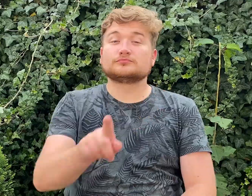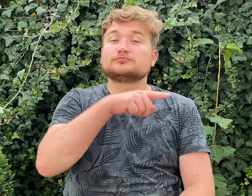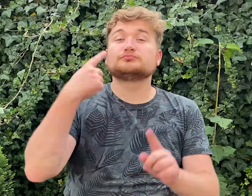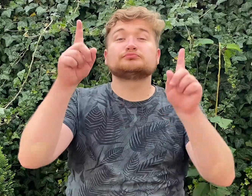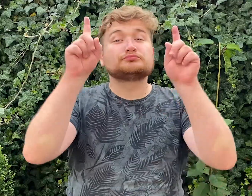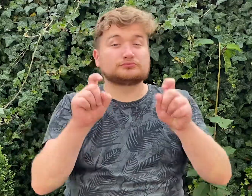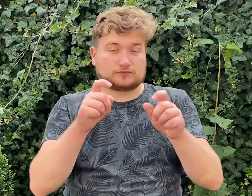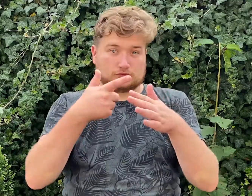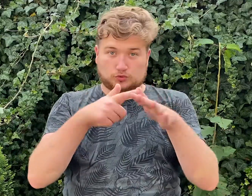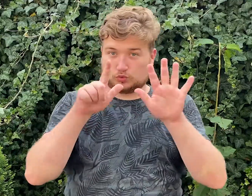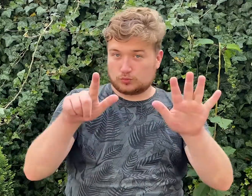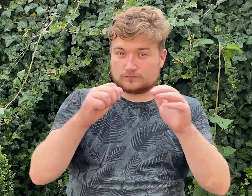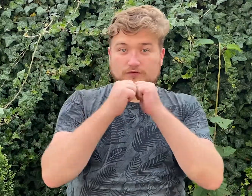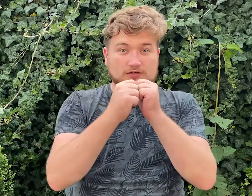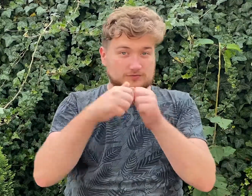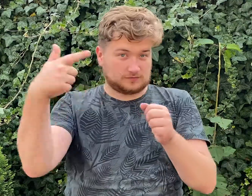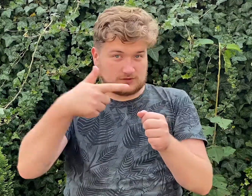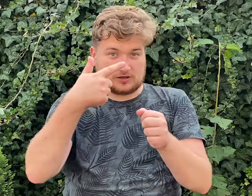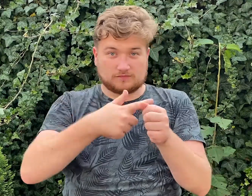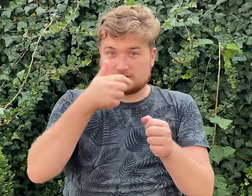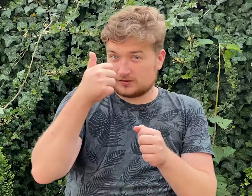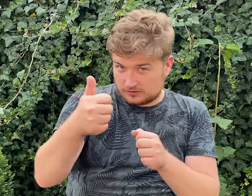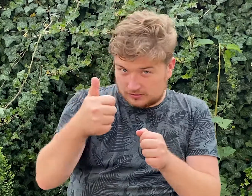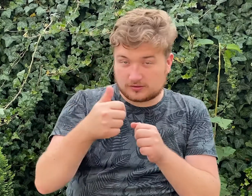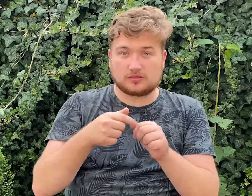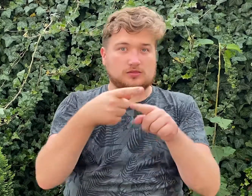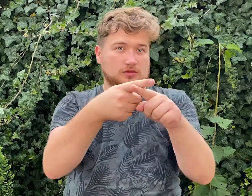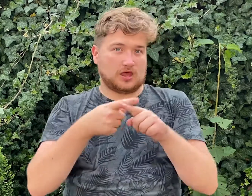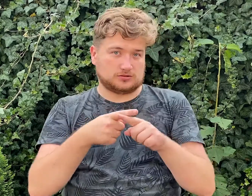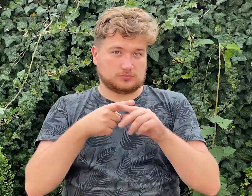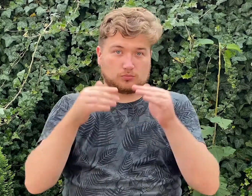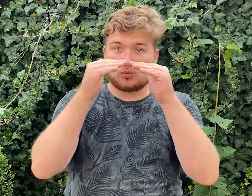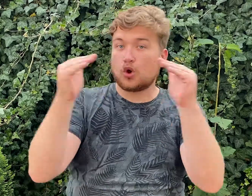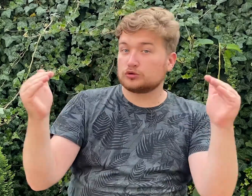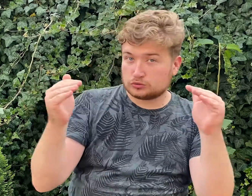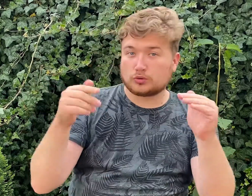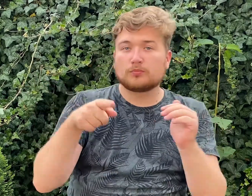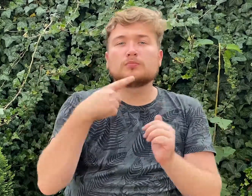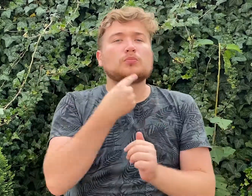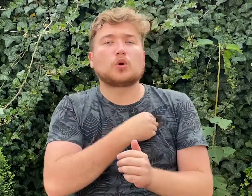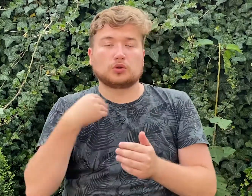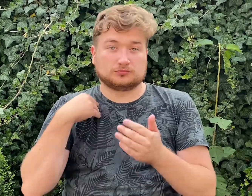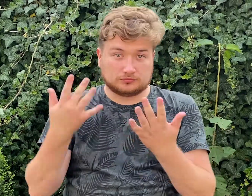Zaczynamy 27.09.2021 roku testem poziomującym z języka polskiego.